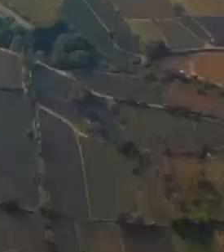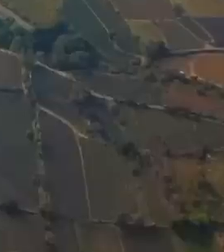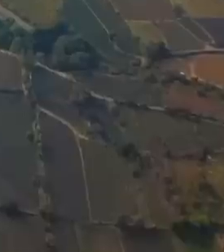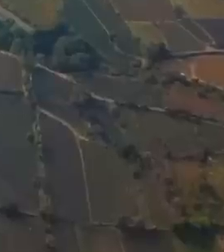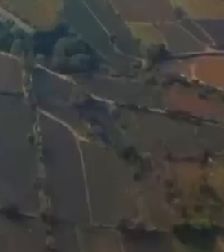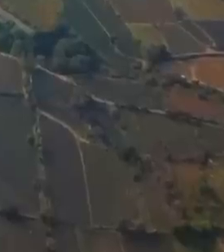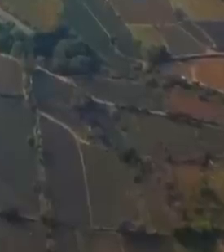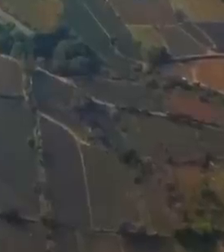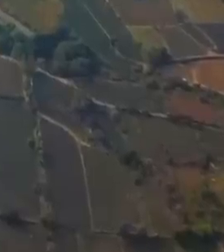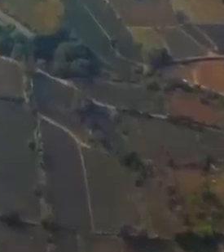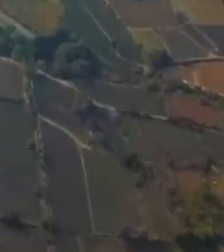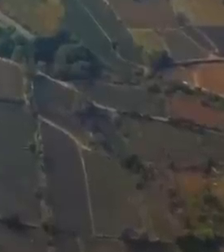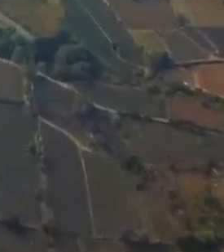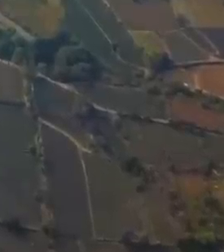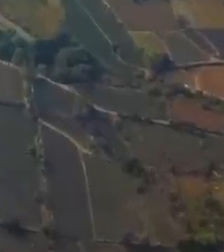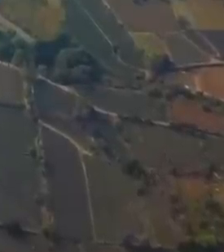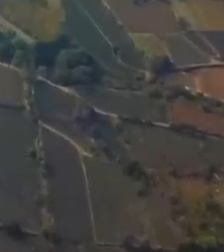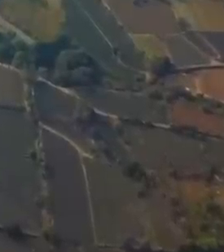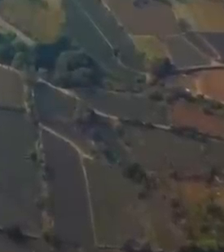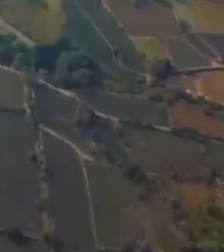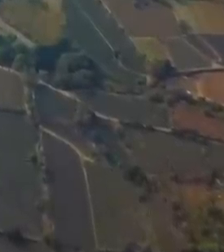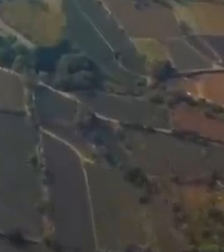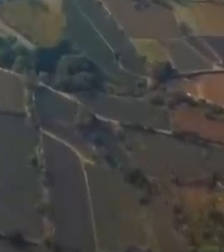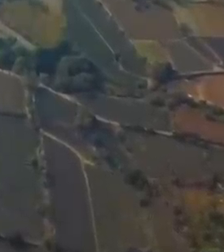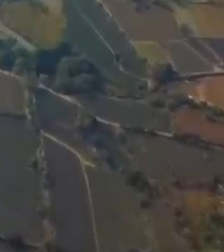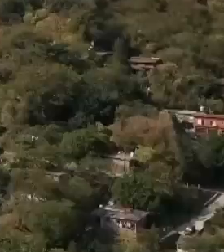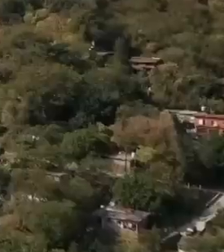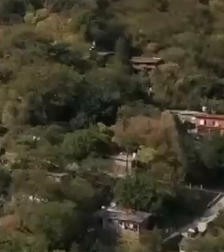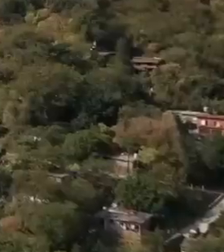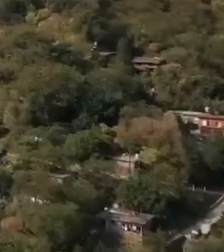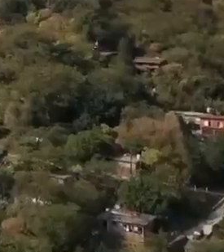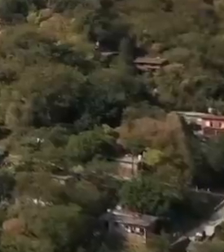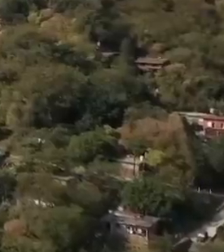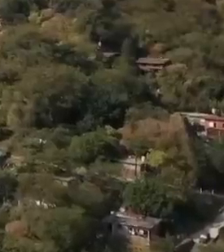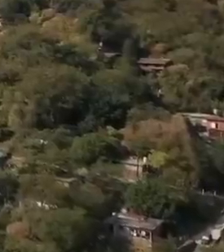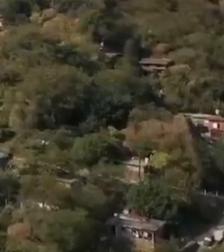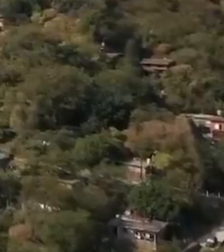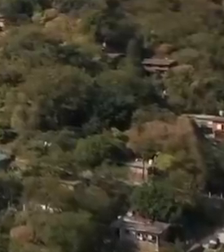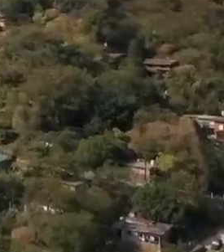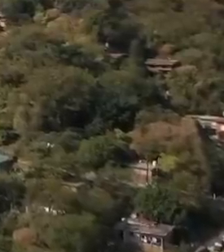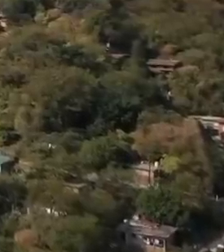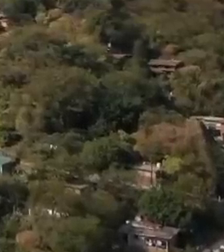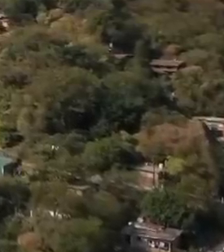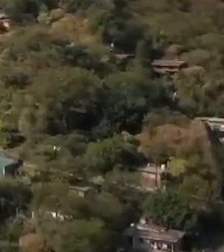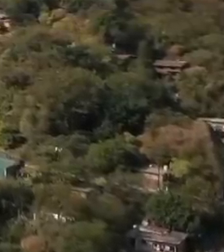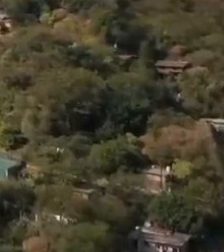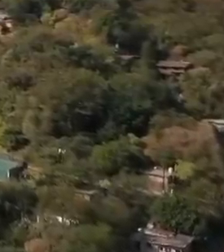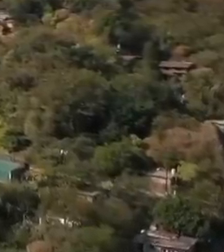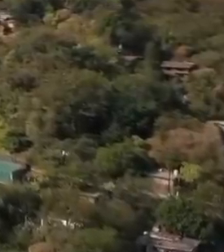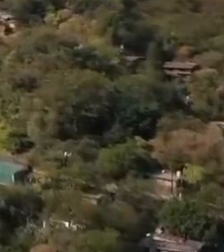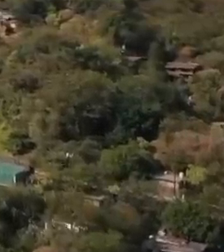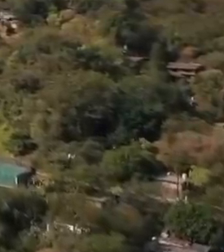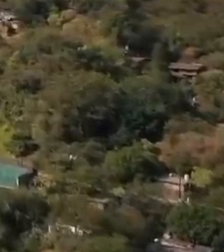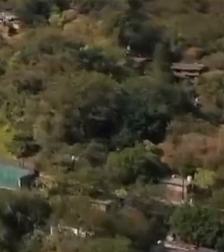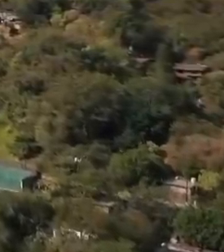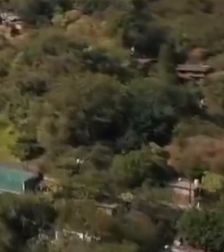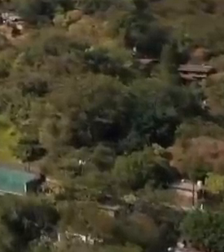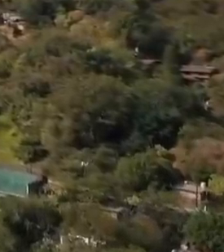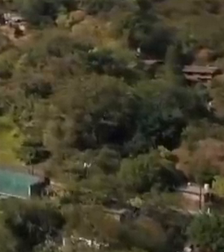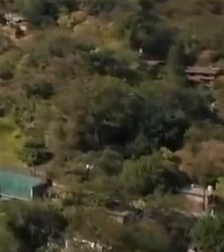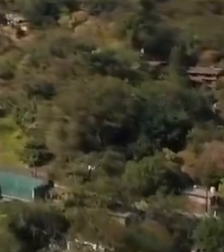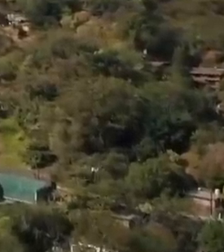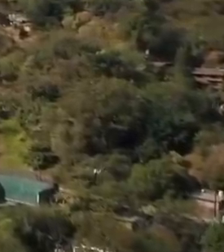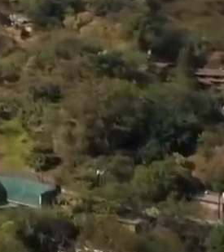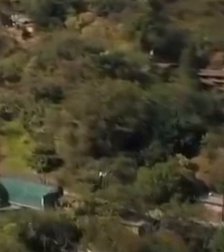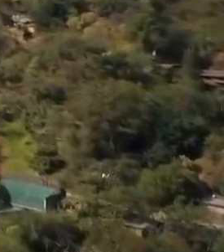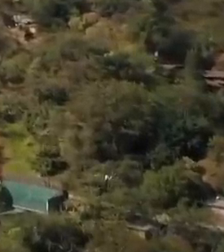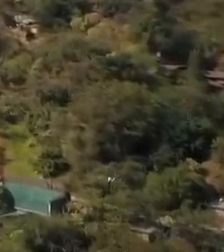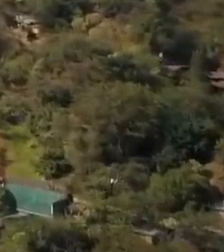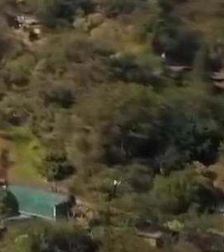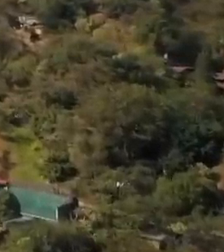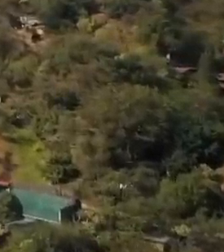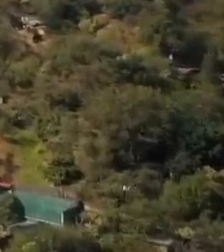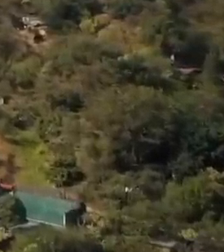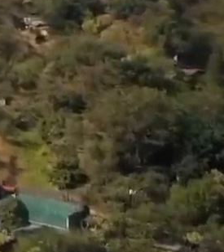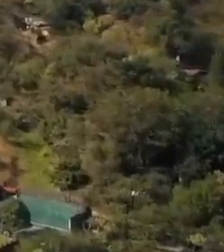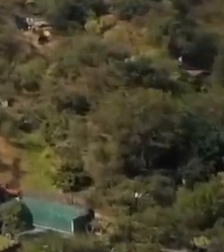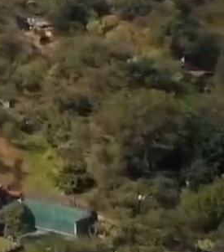vanep es muy [Música]